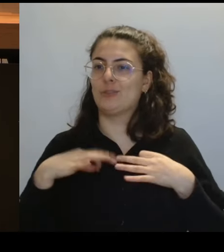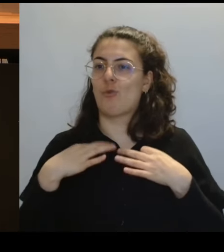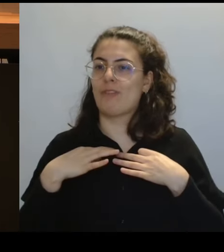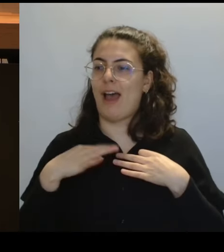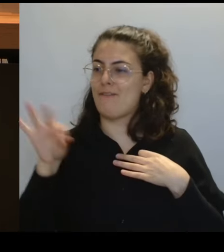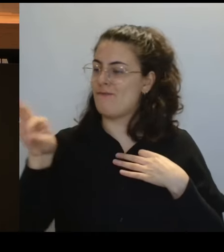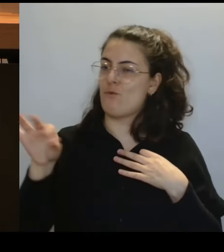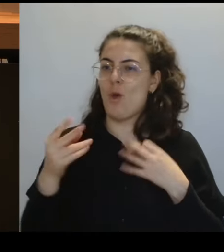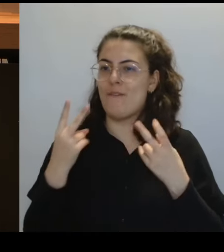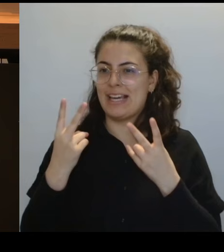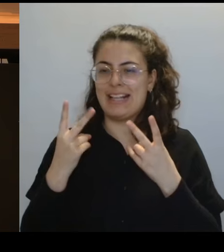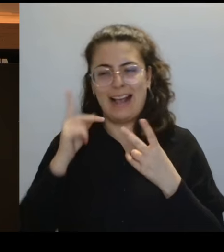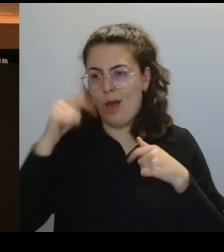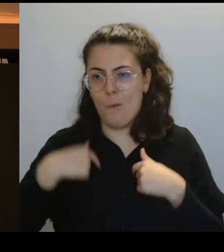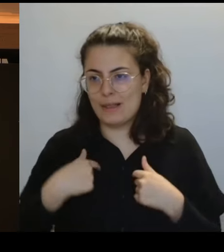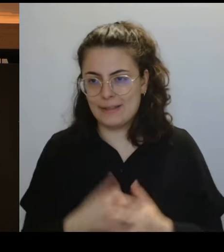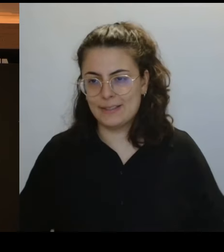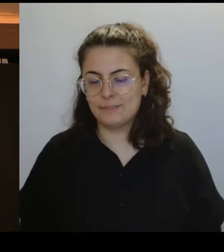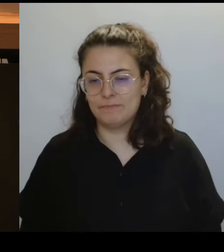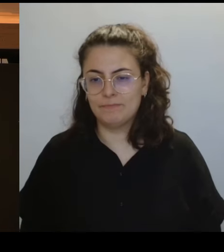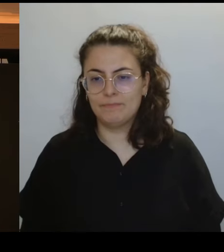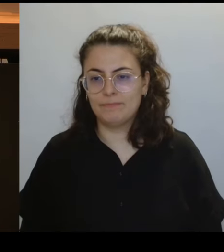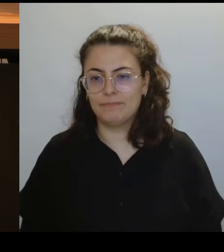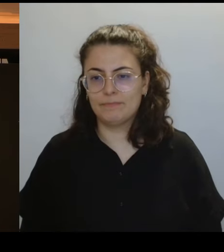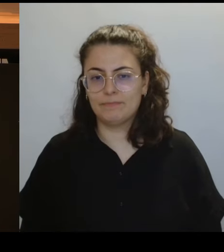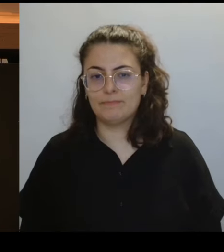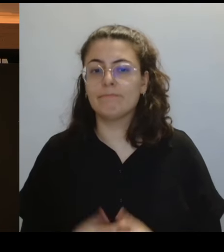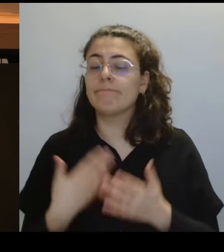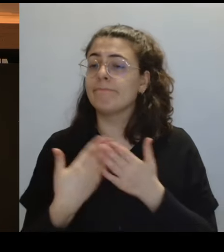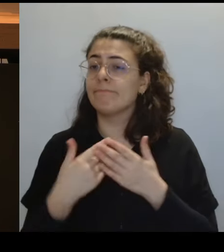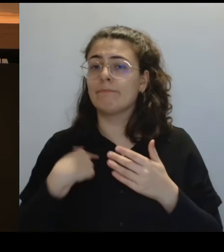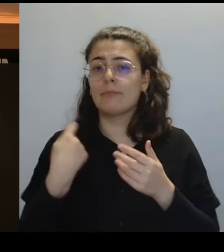Wir halten die Grenzwerte ein und das ist ein Erfolg für Sie